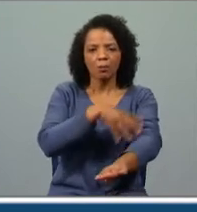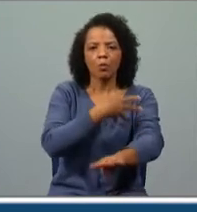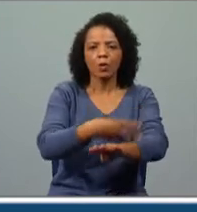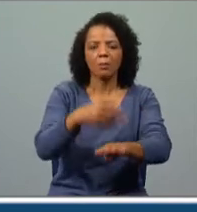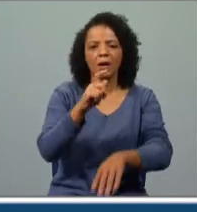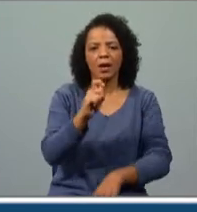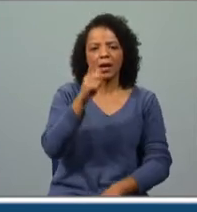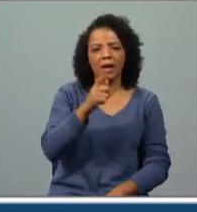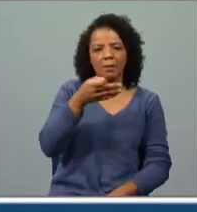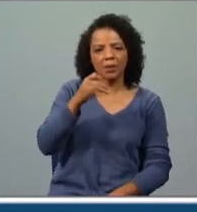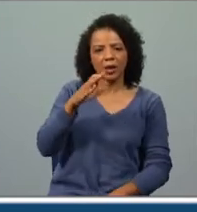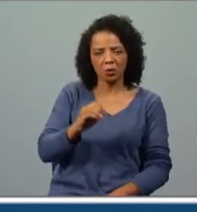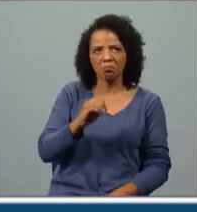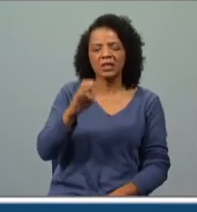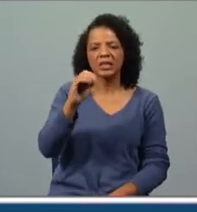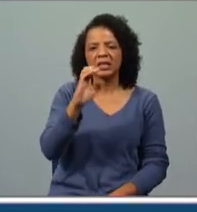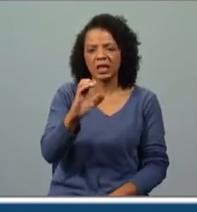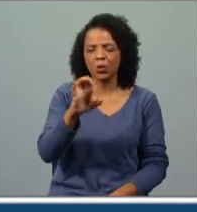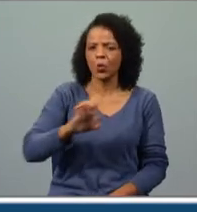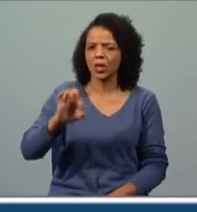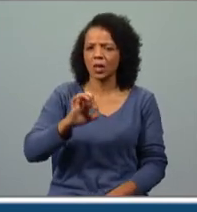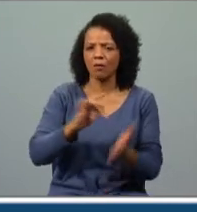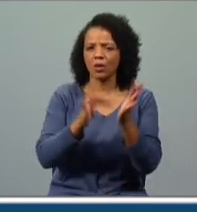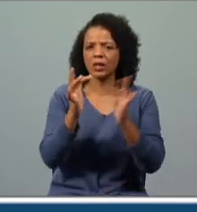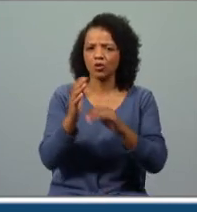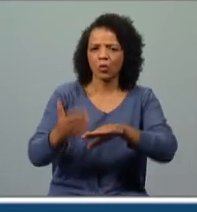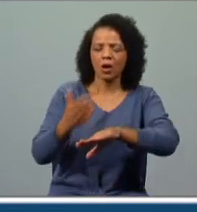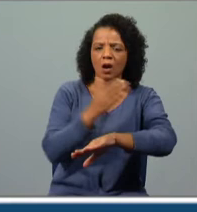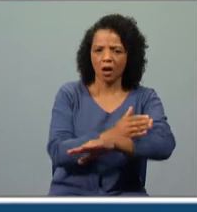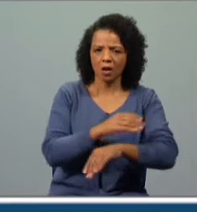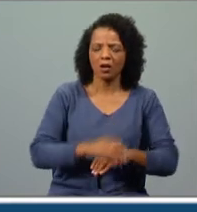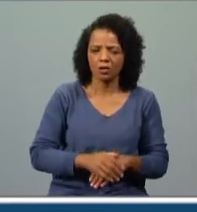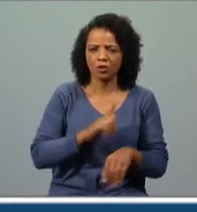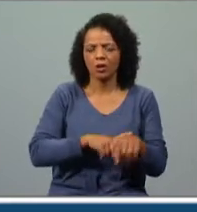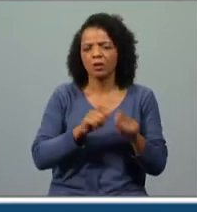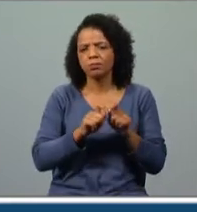provavelmente do século 8º antes de Cristo pertenceu muito tempo é tradição 可能從 8 世紀以前基督屬於很長一段時間是傳統